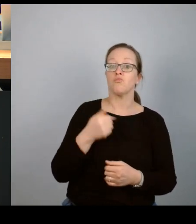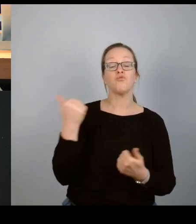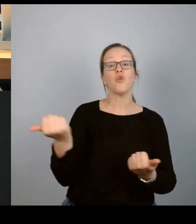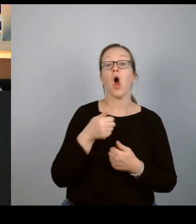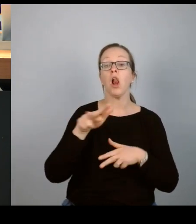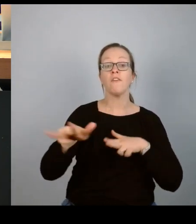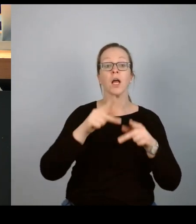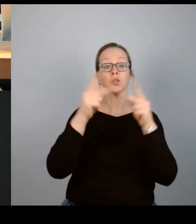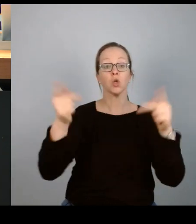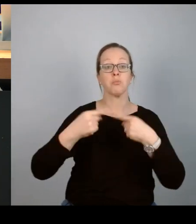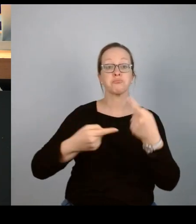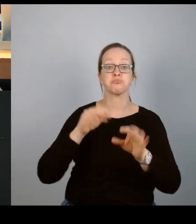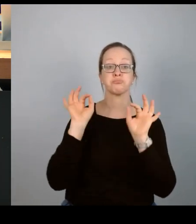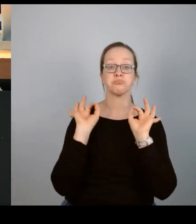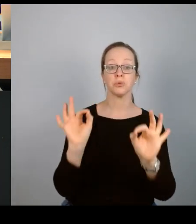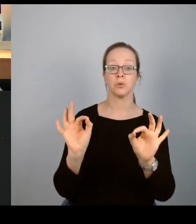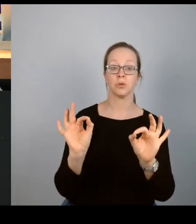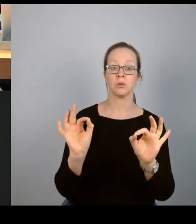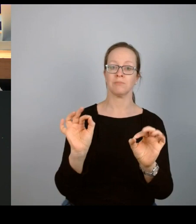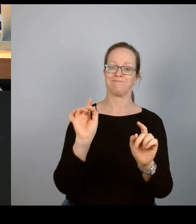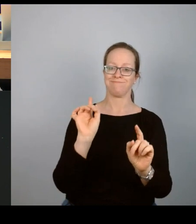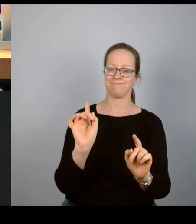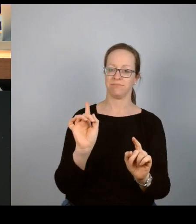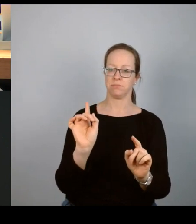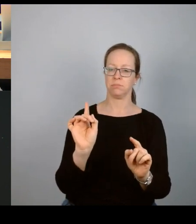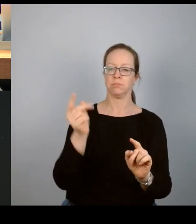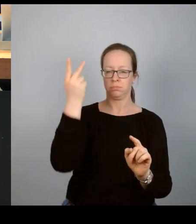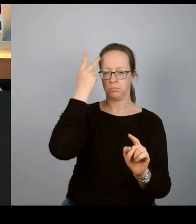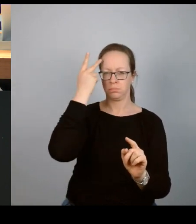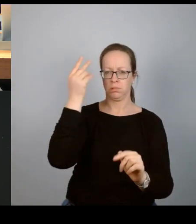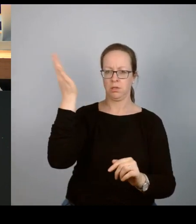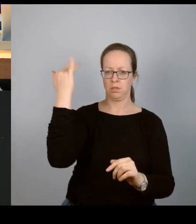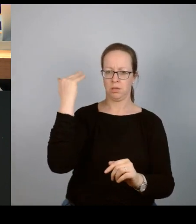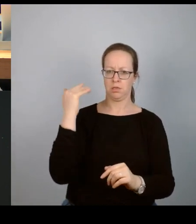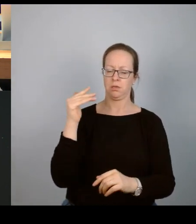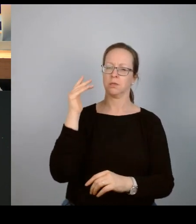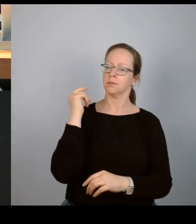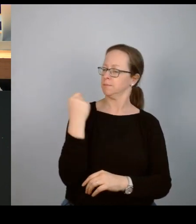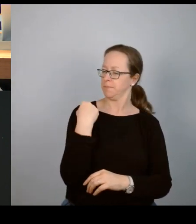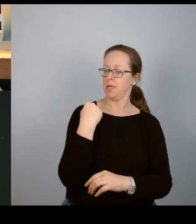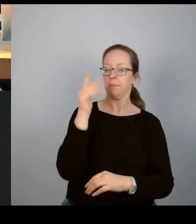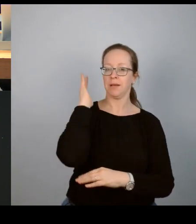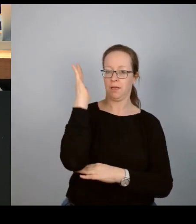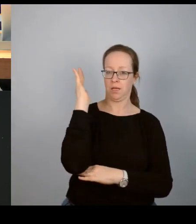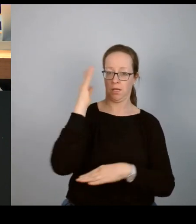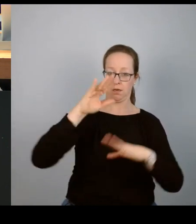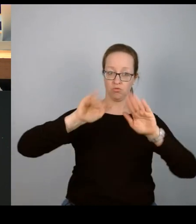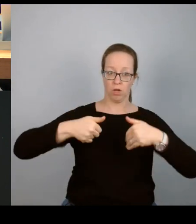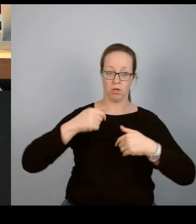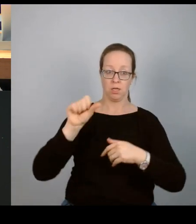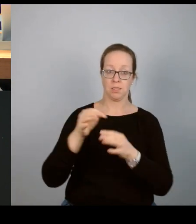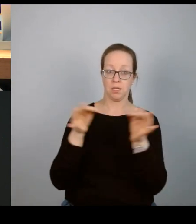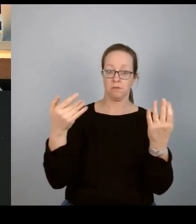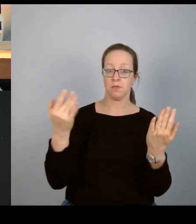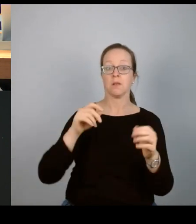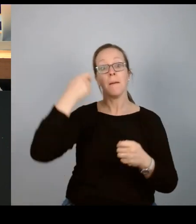Südosten halten, das Verkehrskonzept fertig haben. Daran arbeiten wir. Aber diese Asynchronität, die wir jetzt an den Tag legen, soll